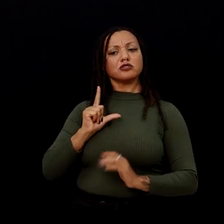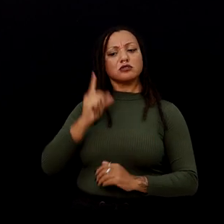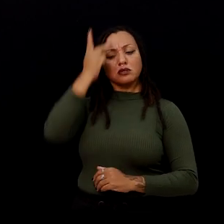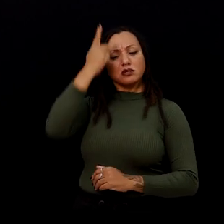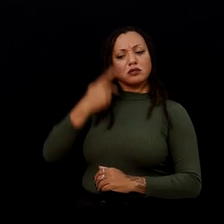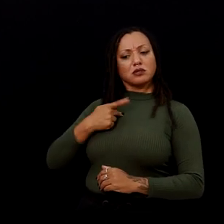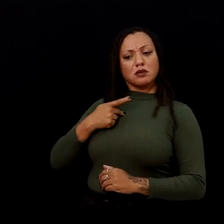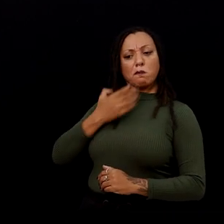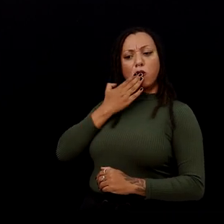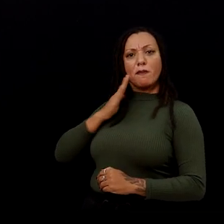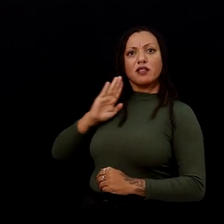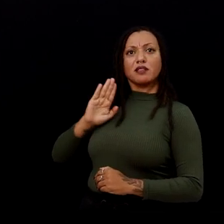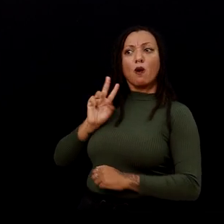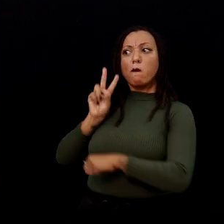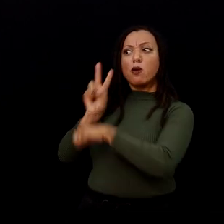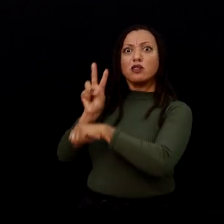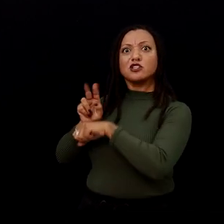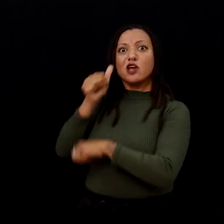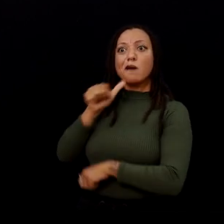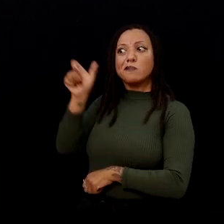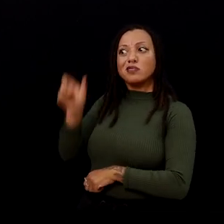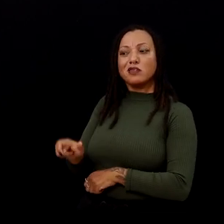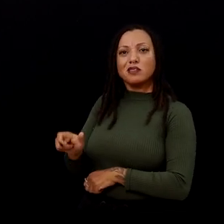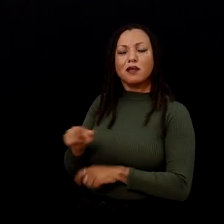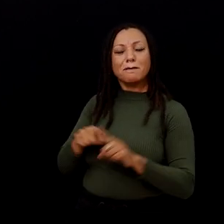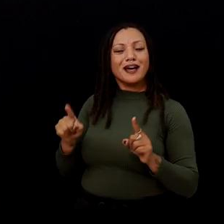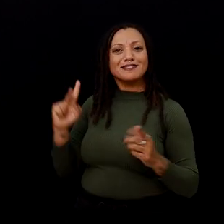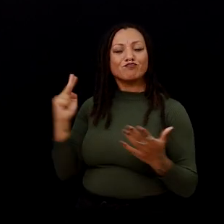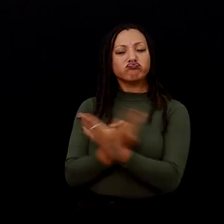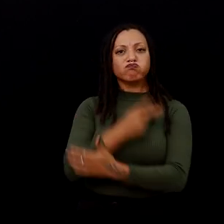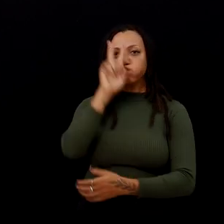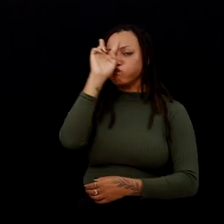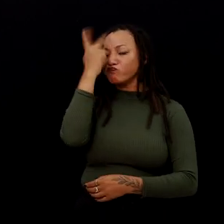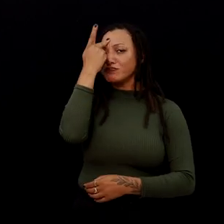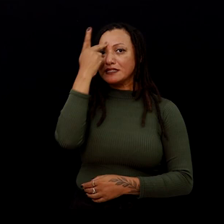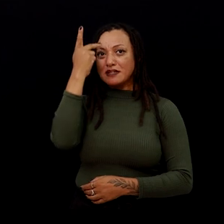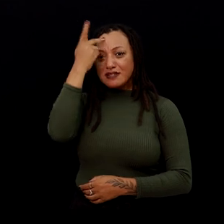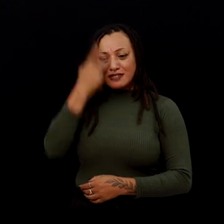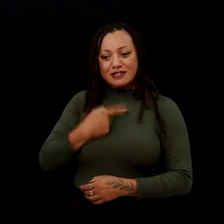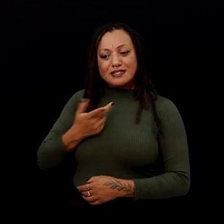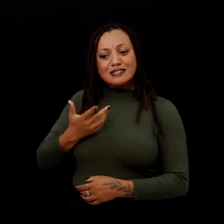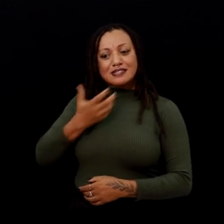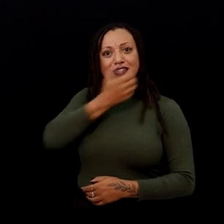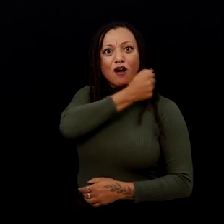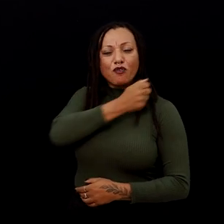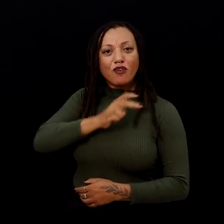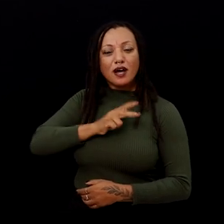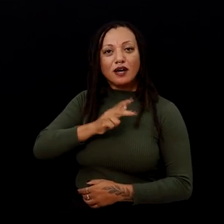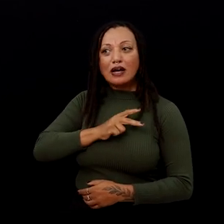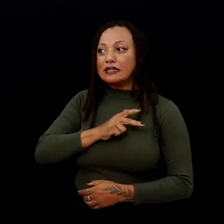para a consciência dele que ele ia proteger a garotinha e, mesmo assim, para se salvar, para salvar a pele dele,